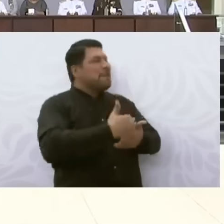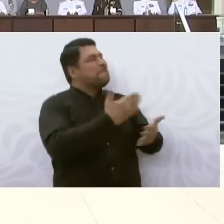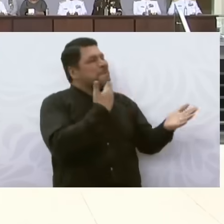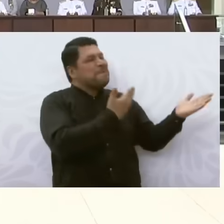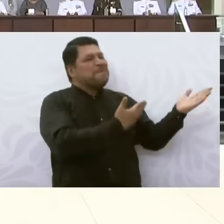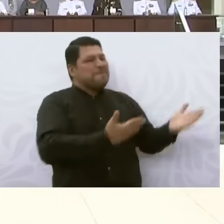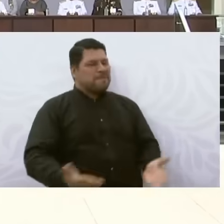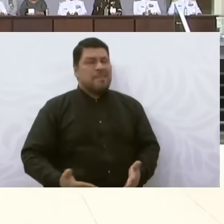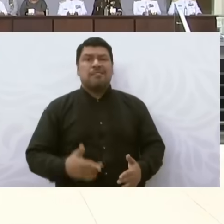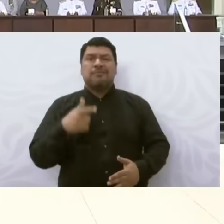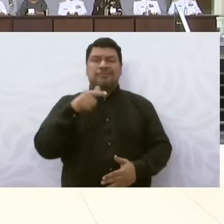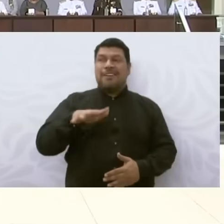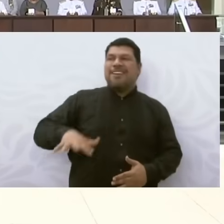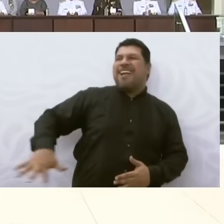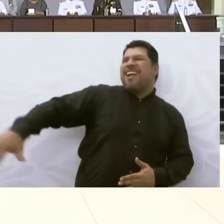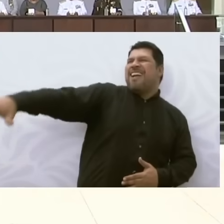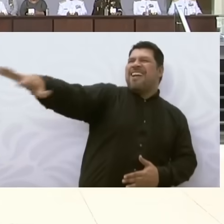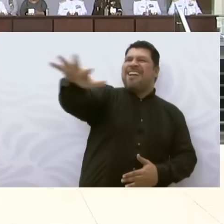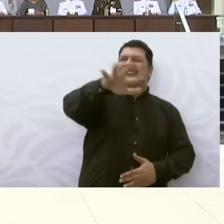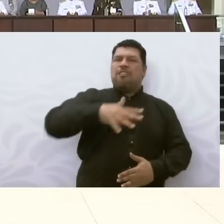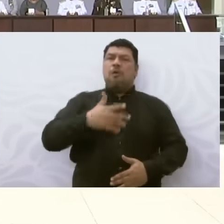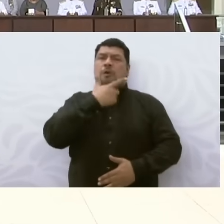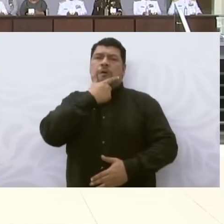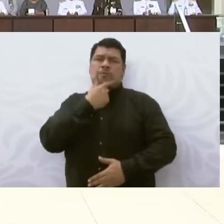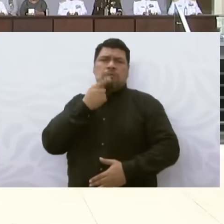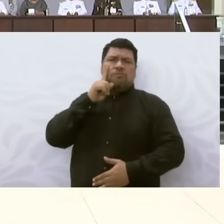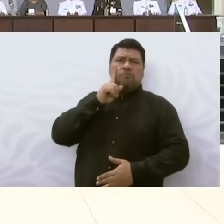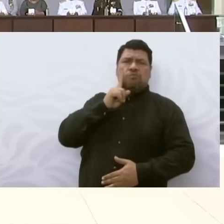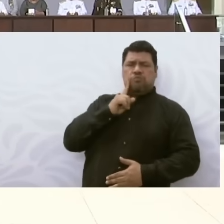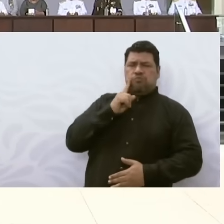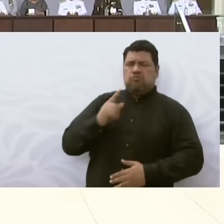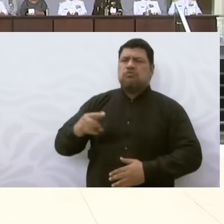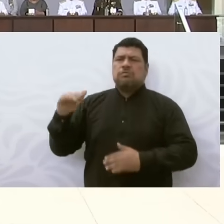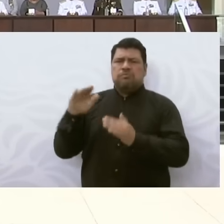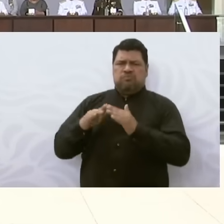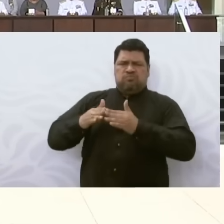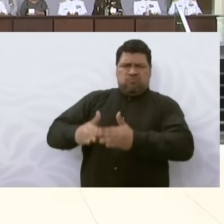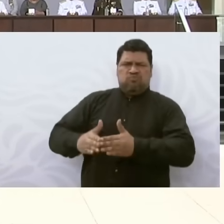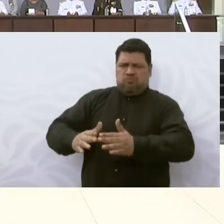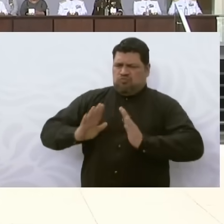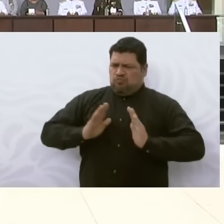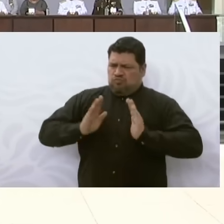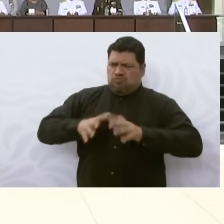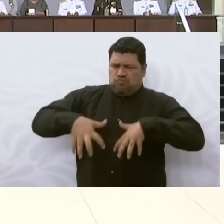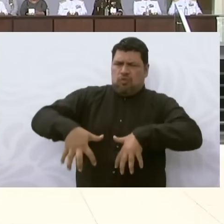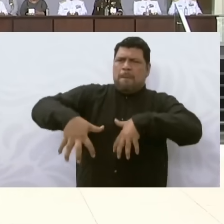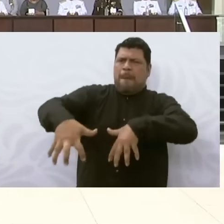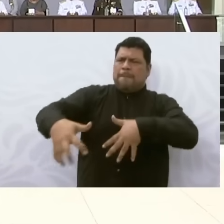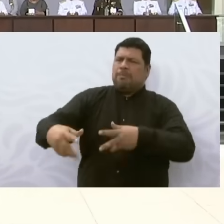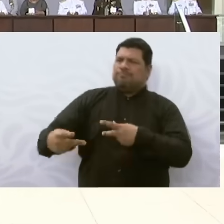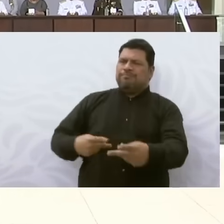Matter y Crisol donde se forjan los oficiales y futuros comandantes de la Armada ingeniera